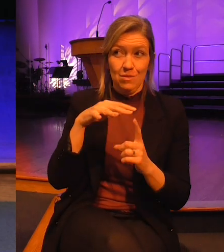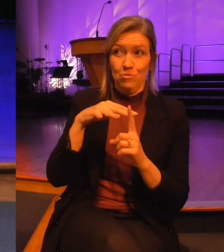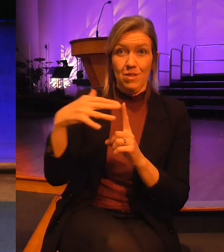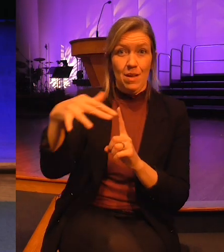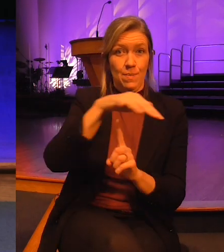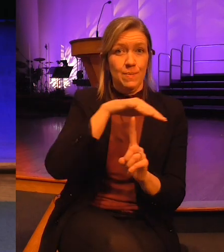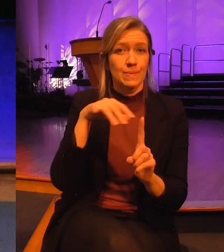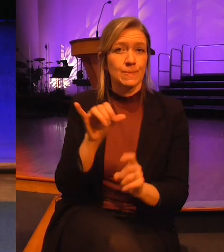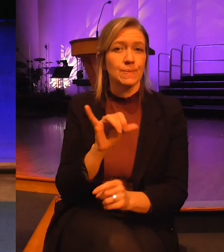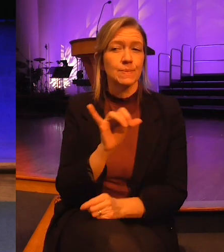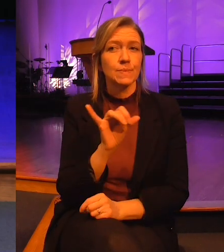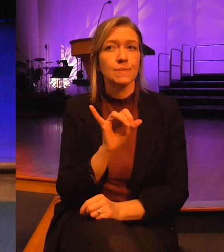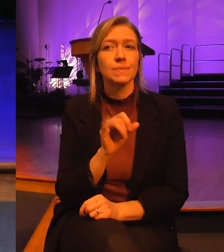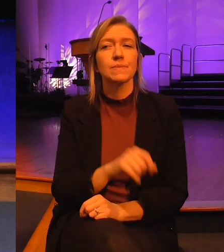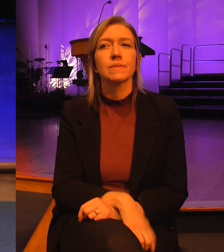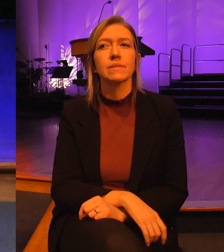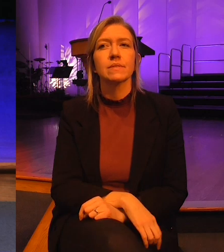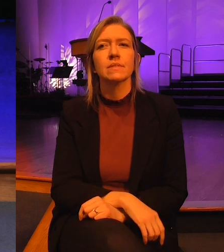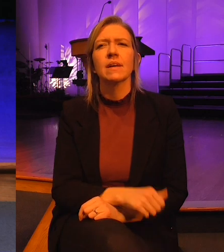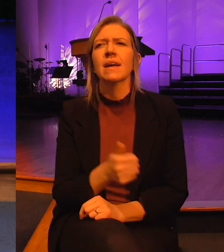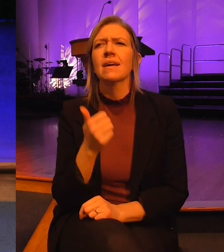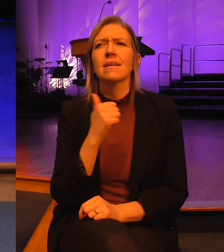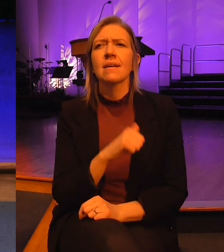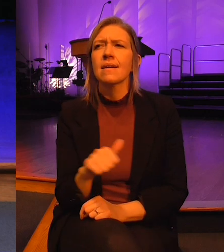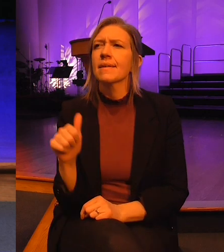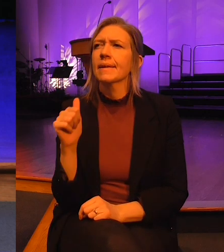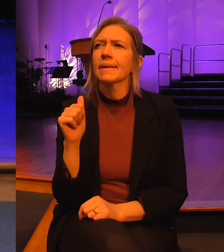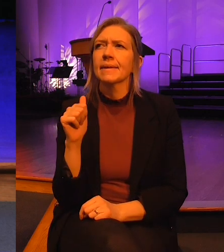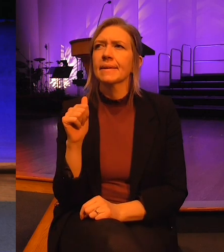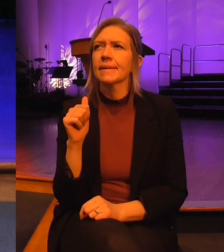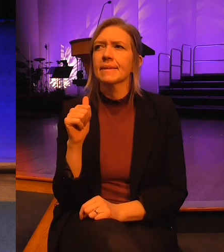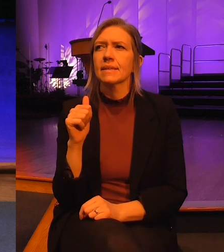y simplemente liberaremos cualquier cosa que pueda desconectarnos o decirnos que no somos